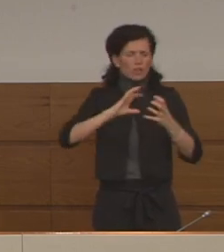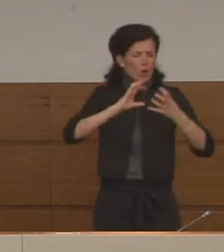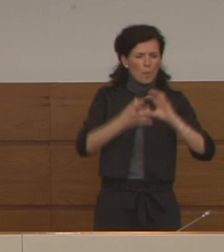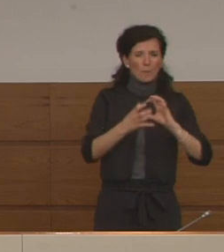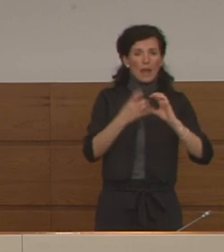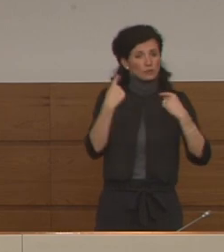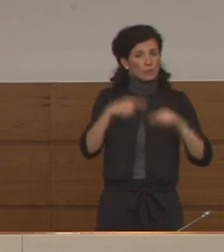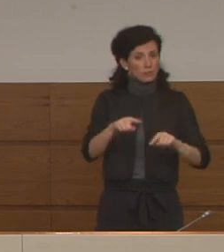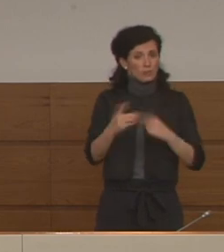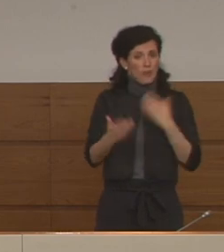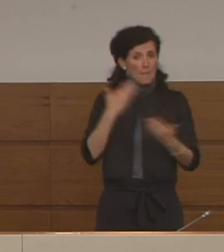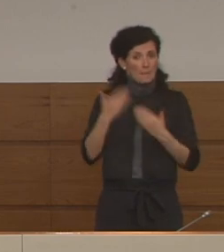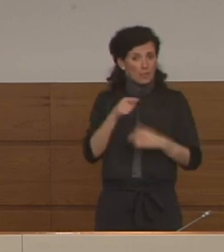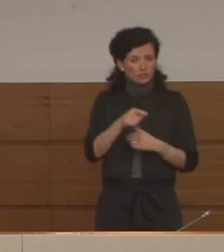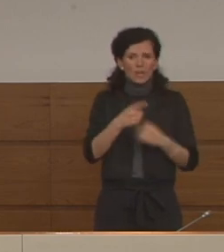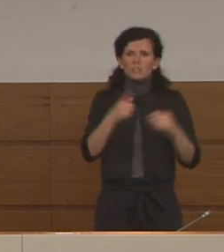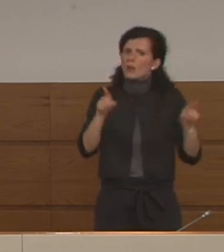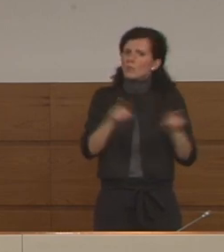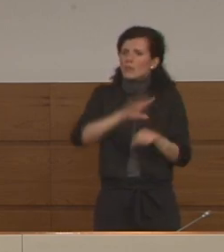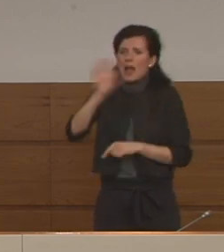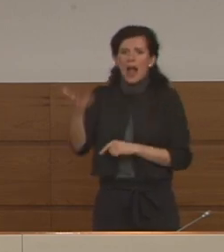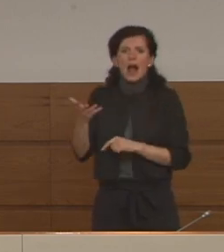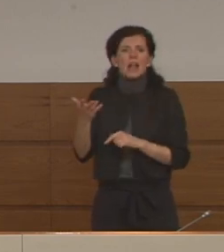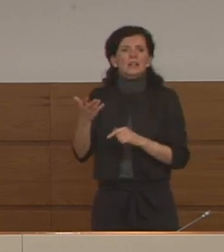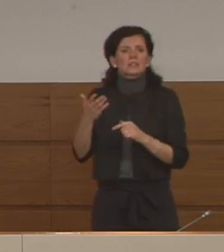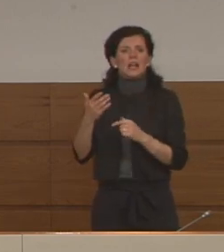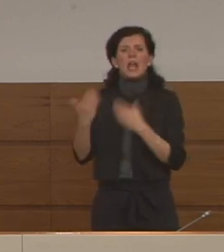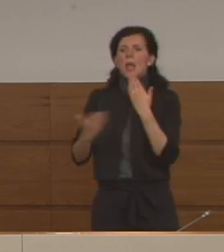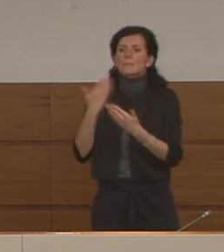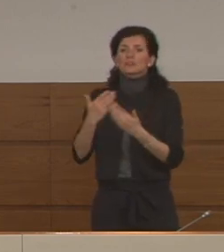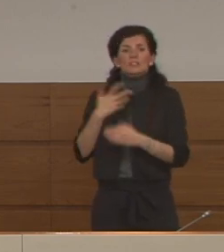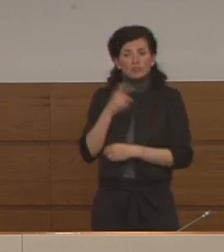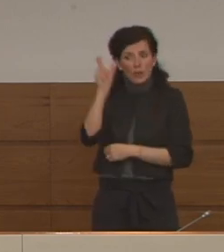Con competenze le più varie che collaborano. Quindi, mi perdoni il Dottor Borrelli